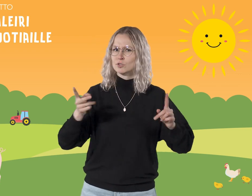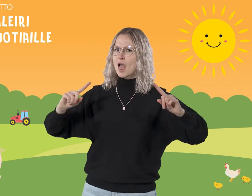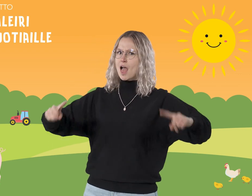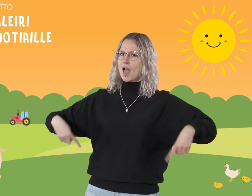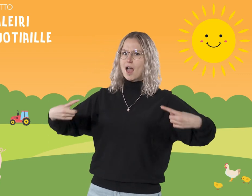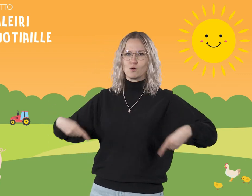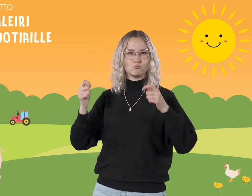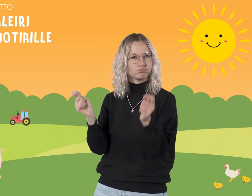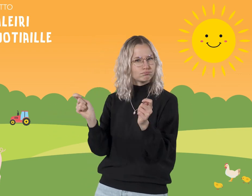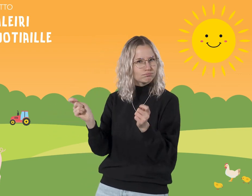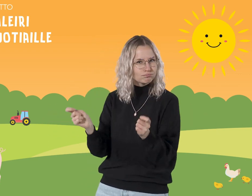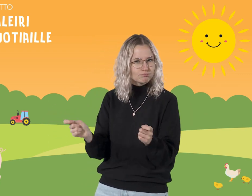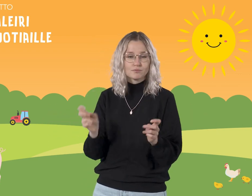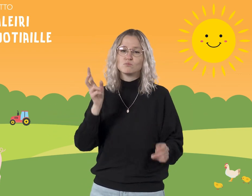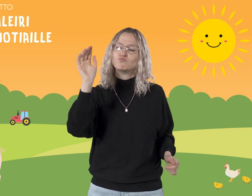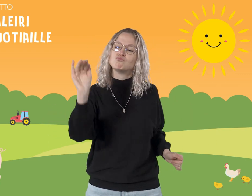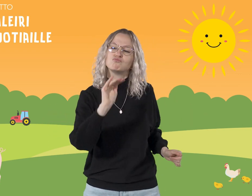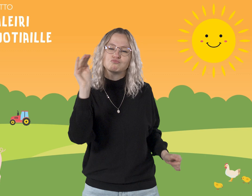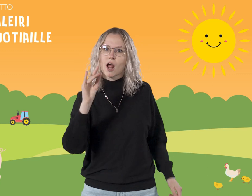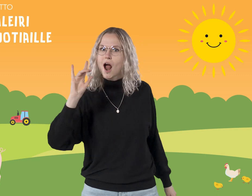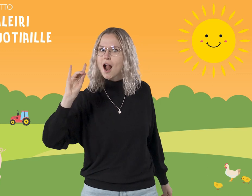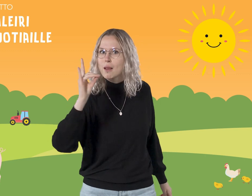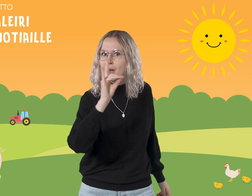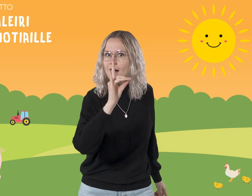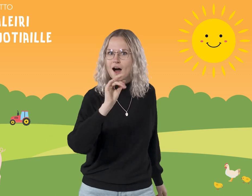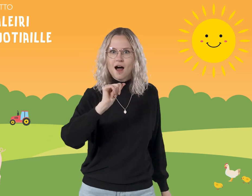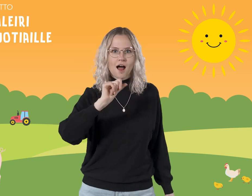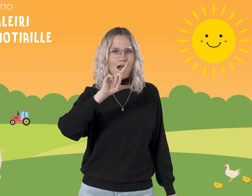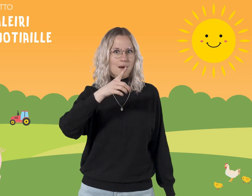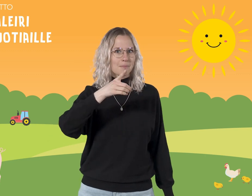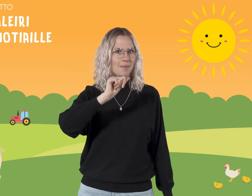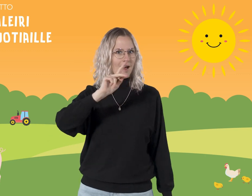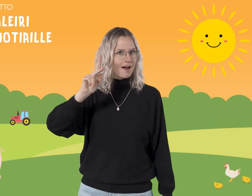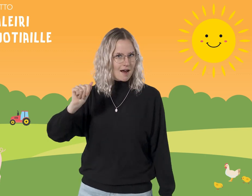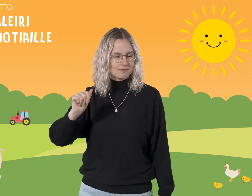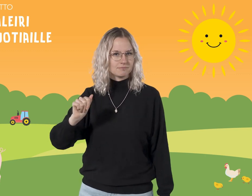ajelemaan kärryillä ja paijaamaan alpakoita.